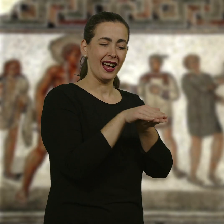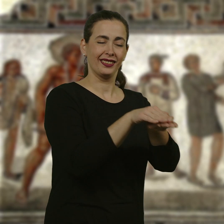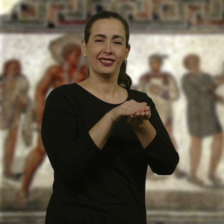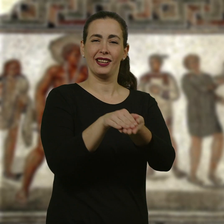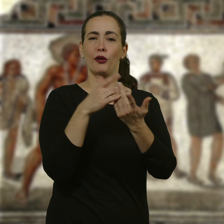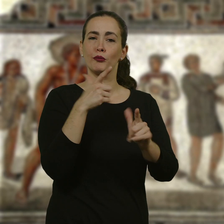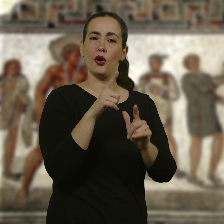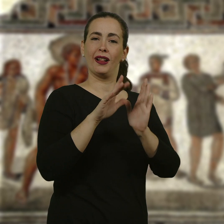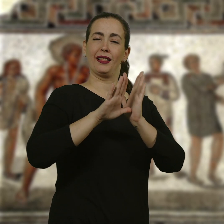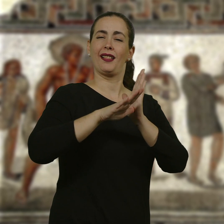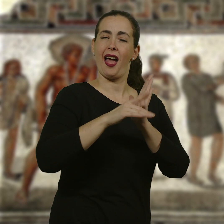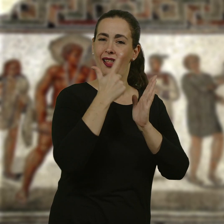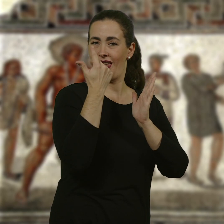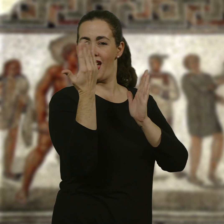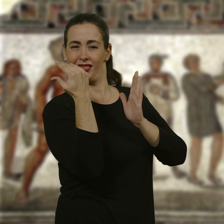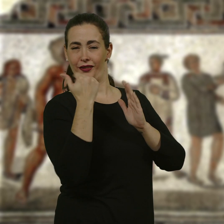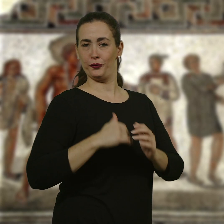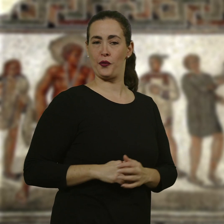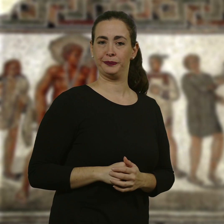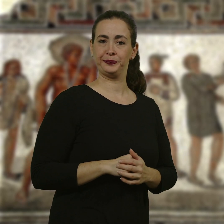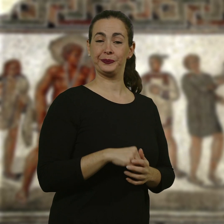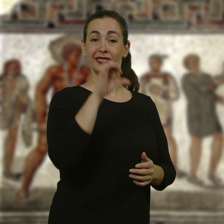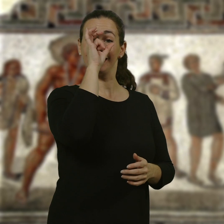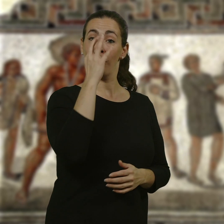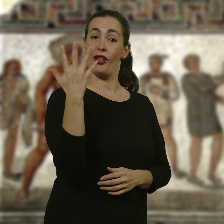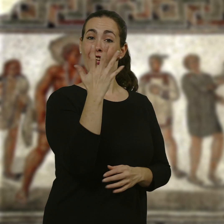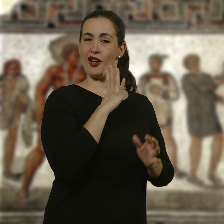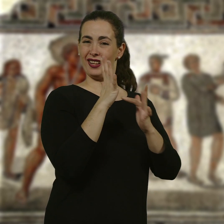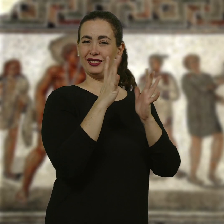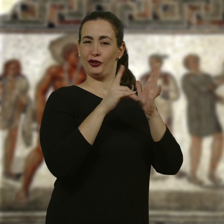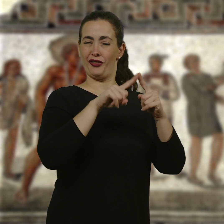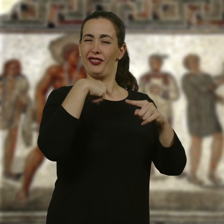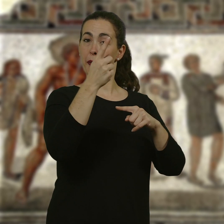Enterraments tardoantics (s. VI - VII dC)